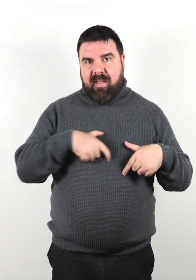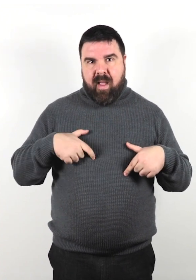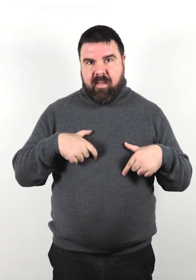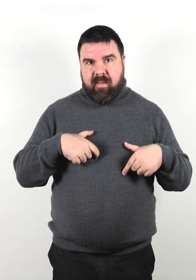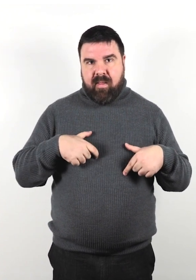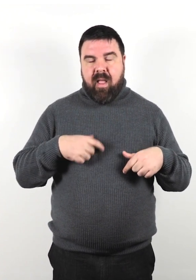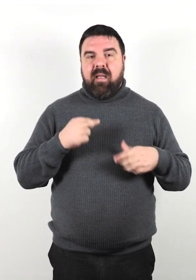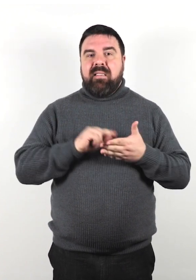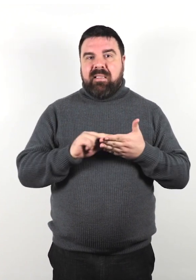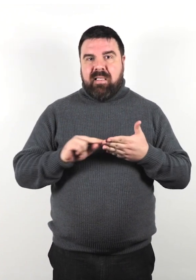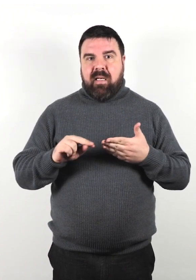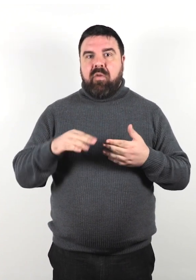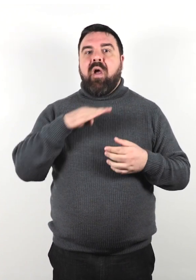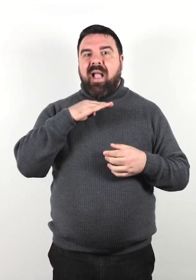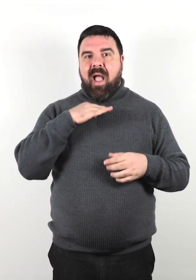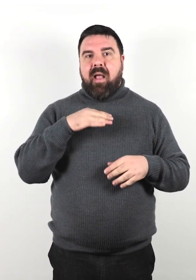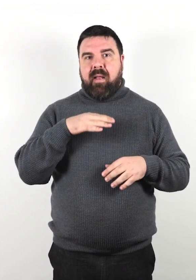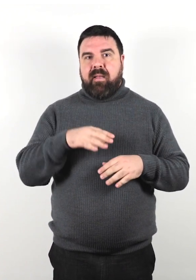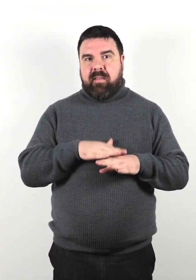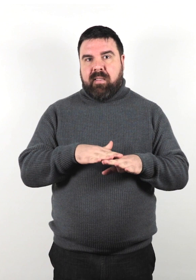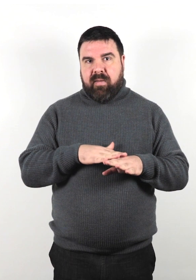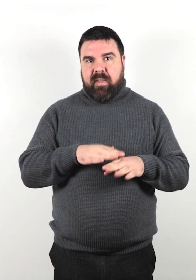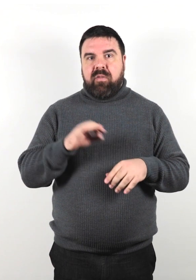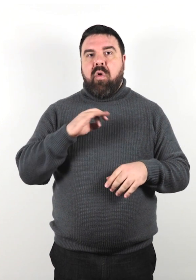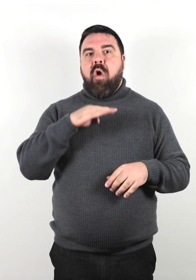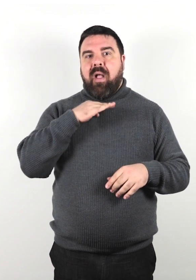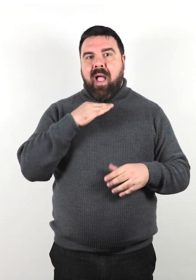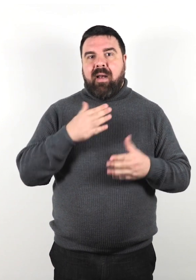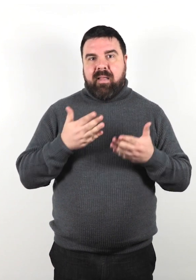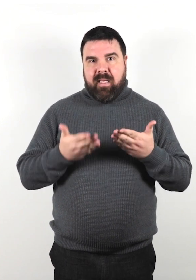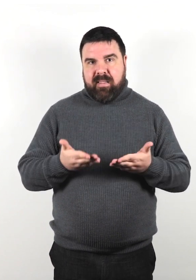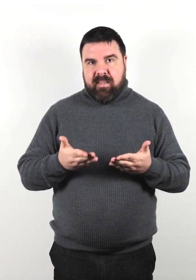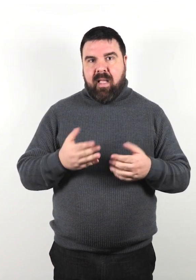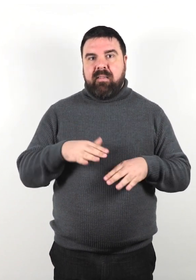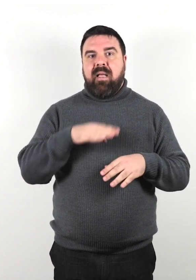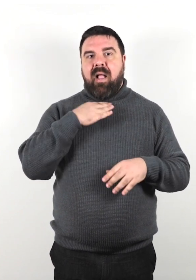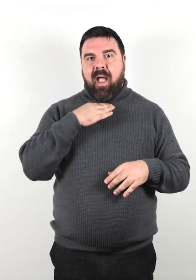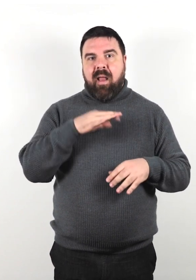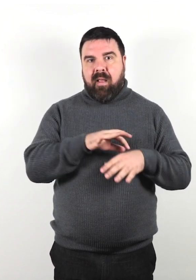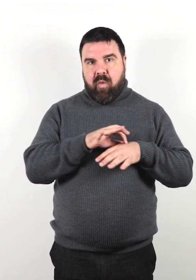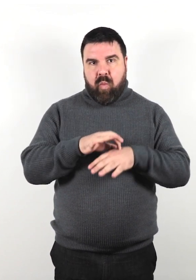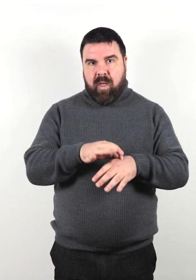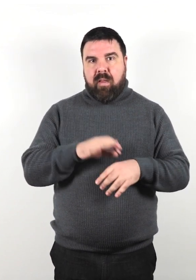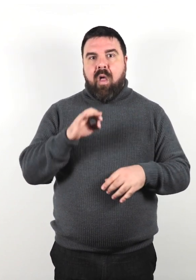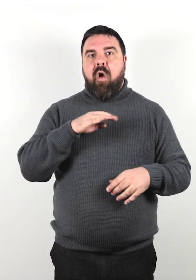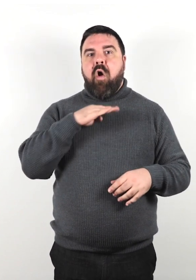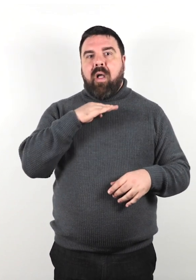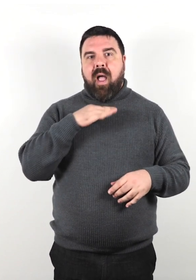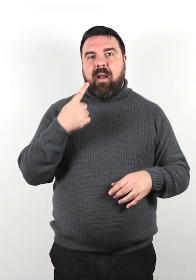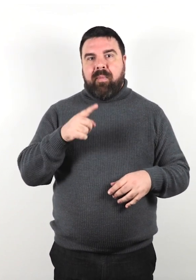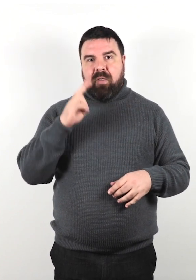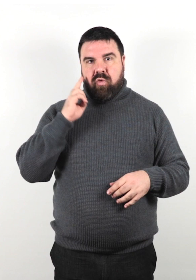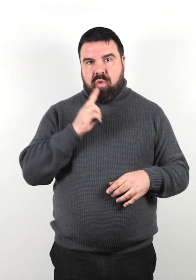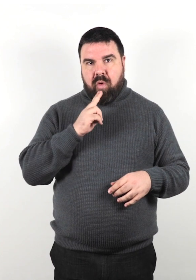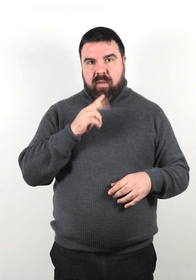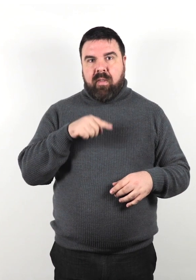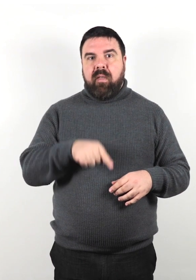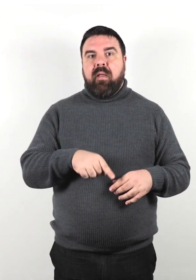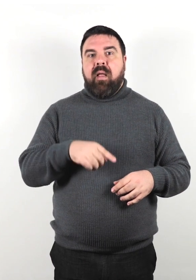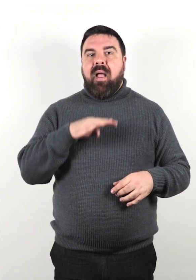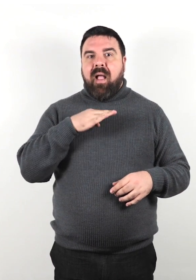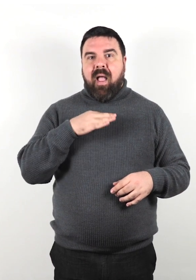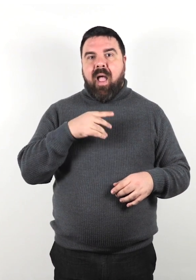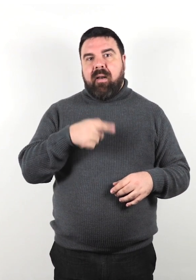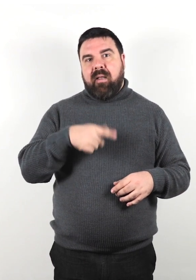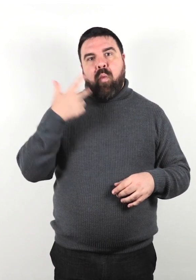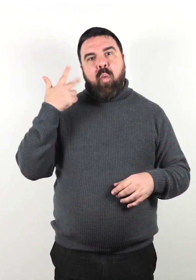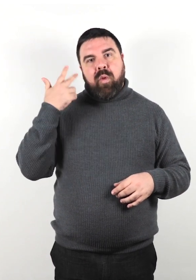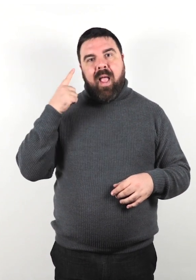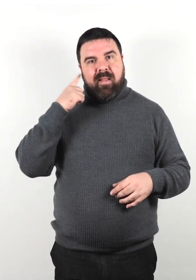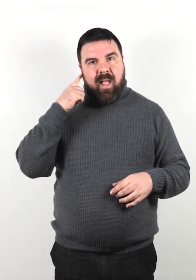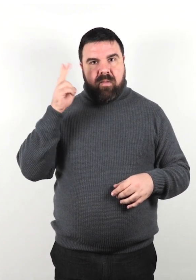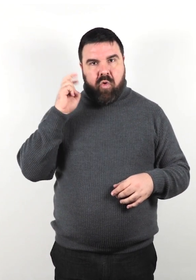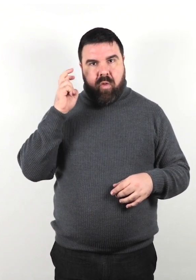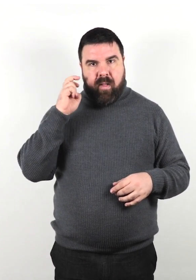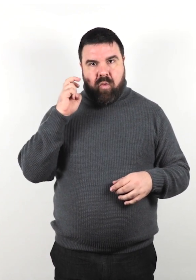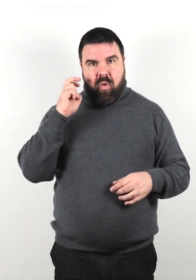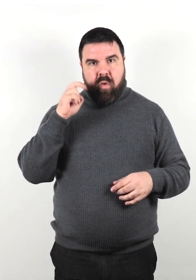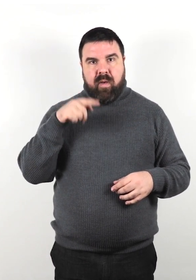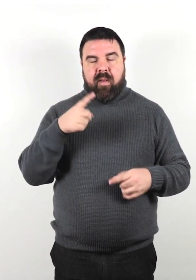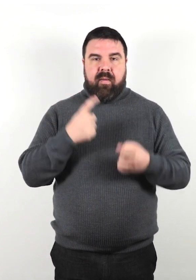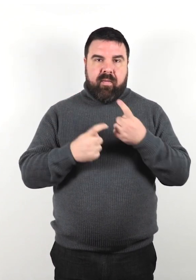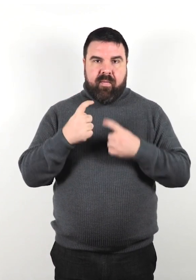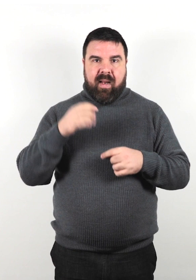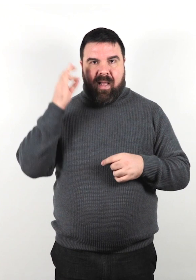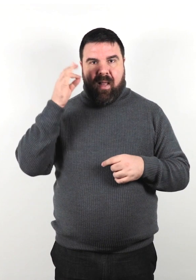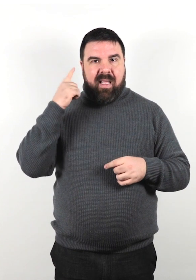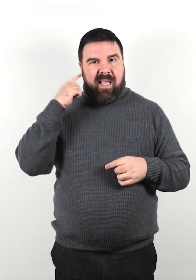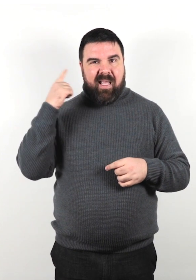che ha scritto, ad esempio, cane di servizio, cane di assistenza,cane guida, cane per sordi (detti cani udenti/ascoltatori, dall’inglese “hearing dogs”)